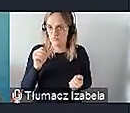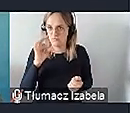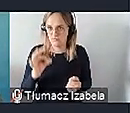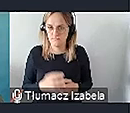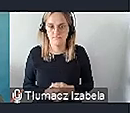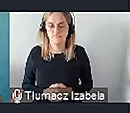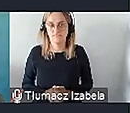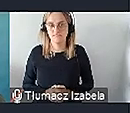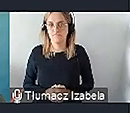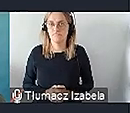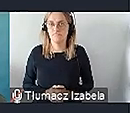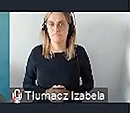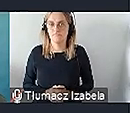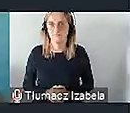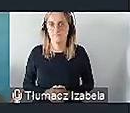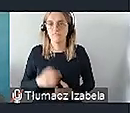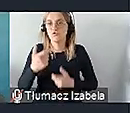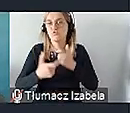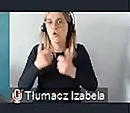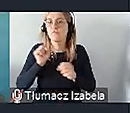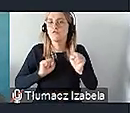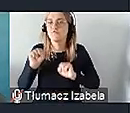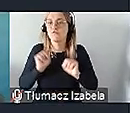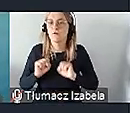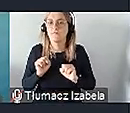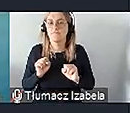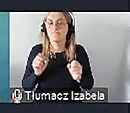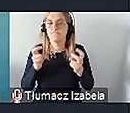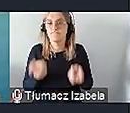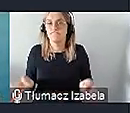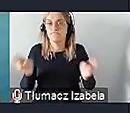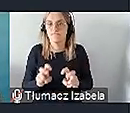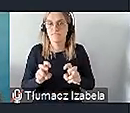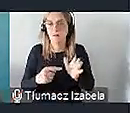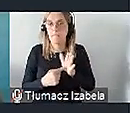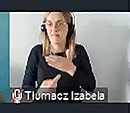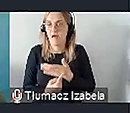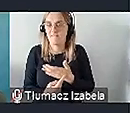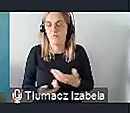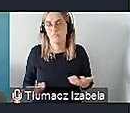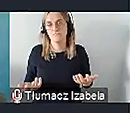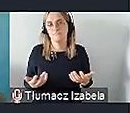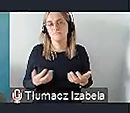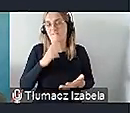Zrobimy sobie ćwiczenie na tworzenie wizualnych metafor czy wykorzystanie wizualnych metafor.